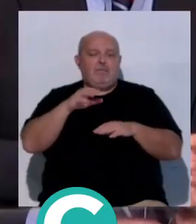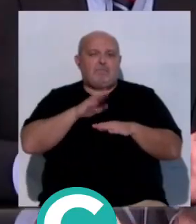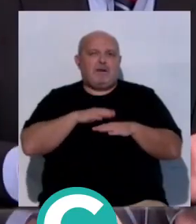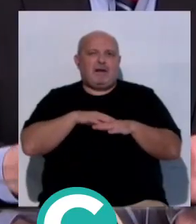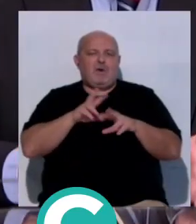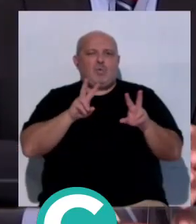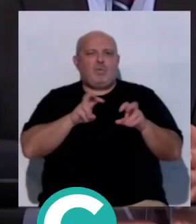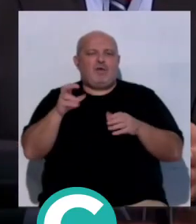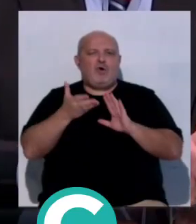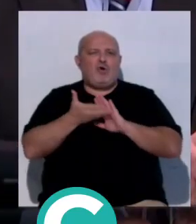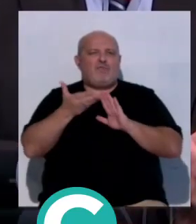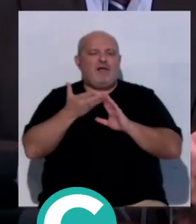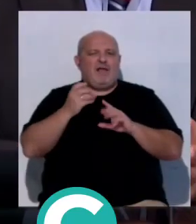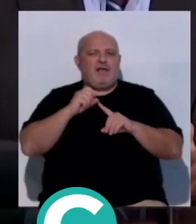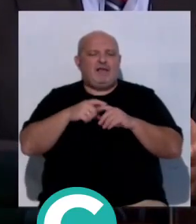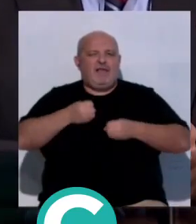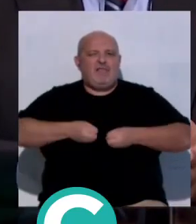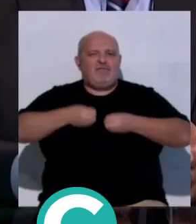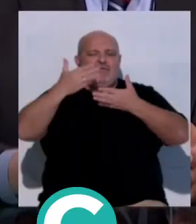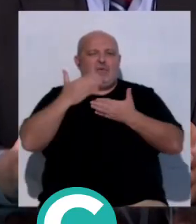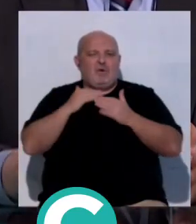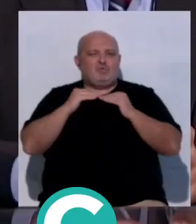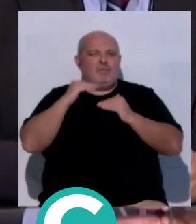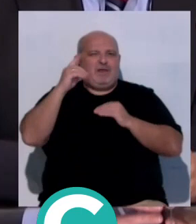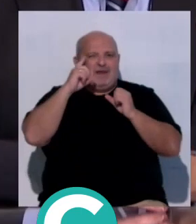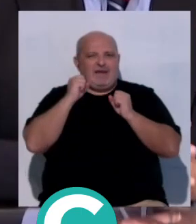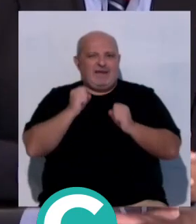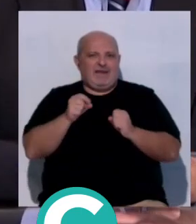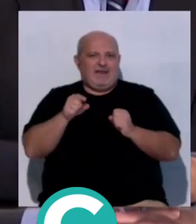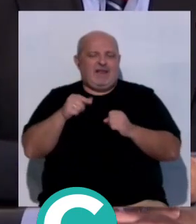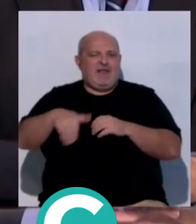nueva obra del Antiguo edificio de la escuela superior de ingeniería de la calle chile y